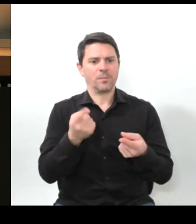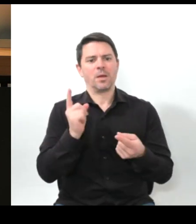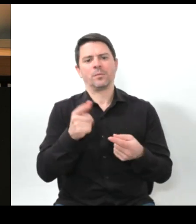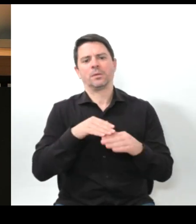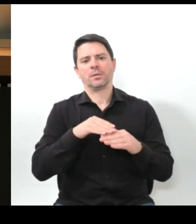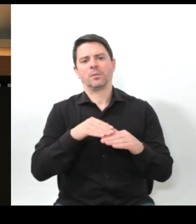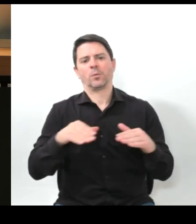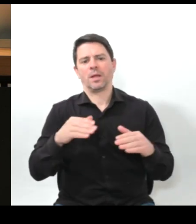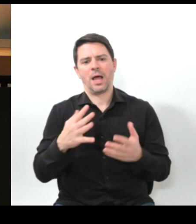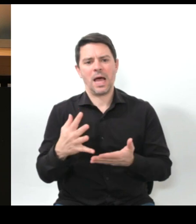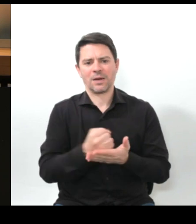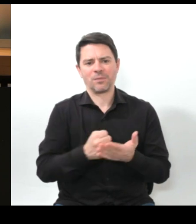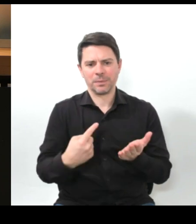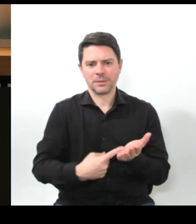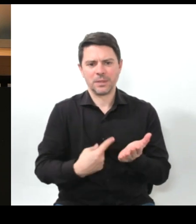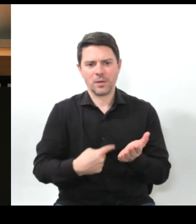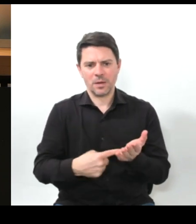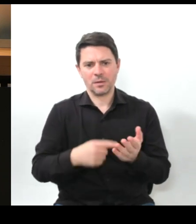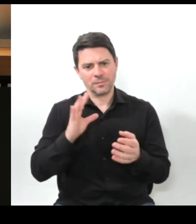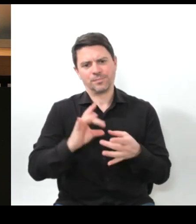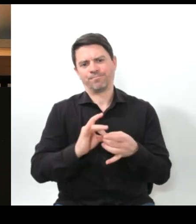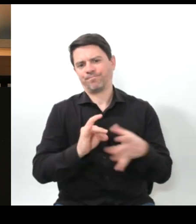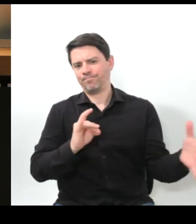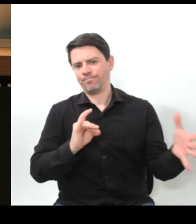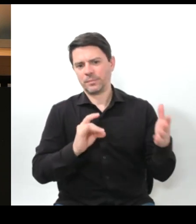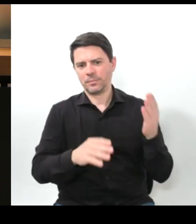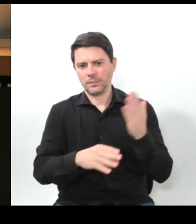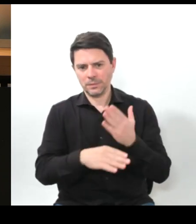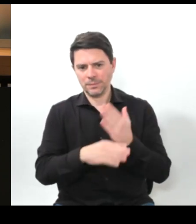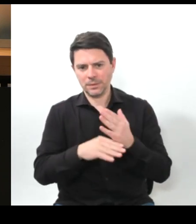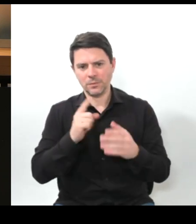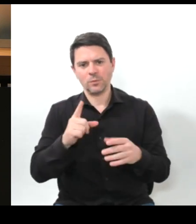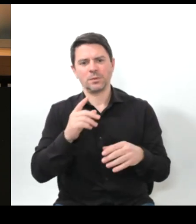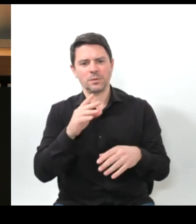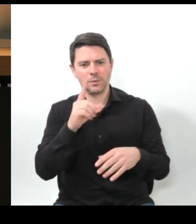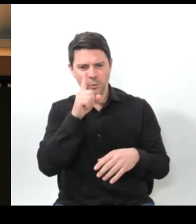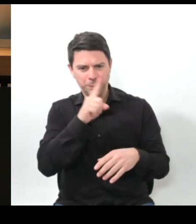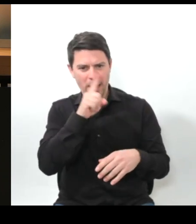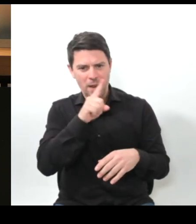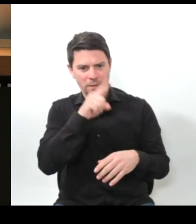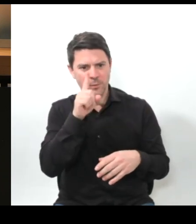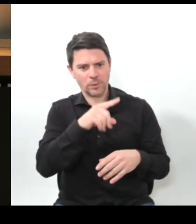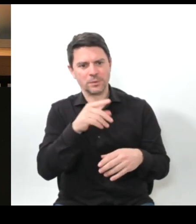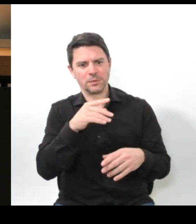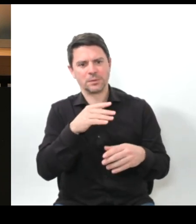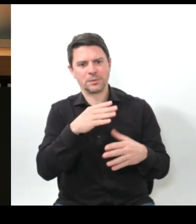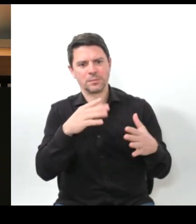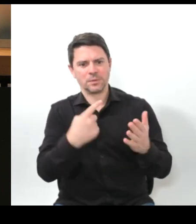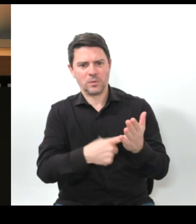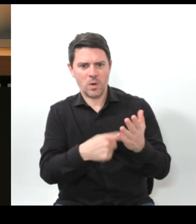vielen Punkten einer Meinung. Da haben wir einen großen Dissenz. Dafür brauchen wir das Wohnraumbeschleunigungsgesetz in